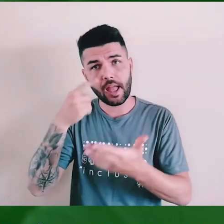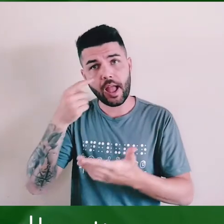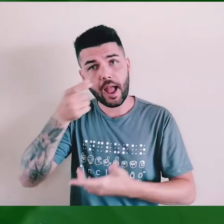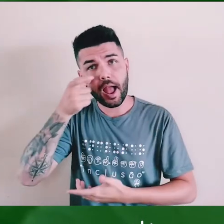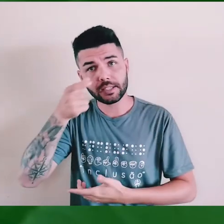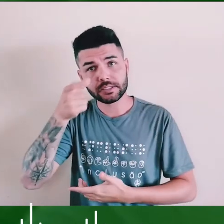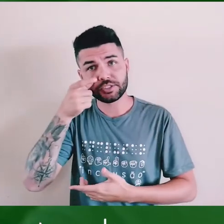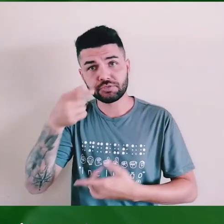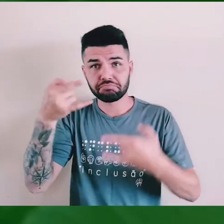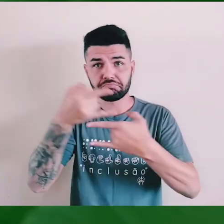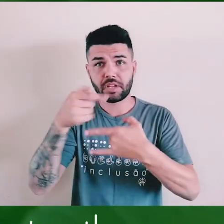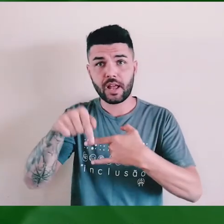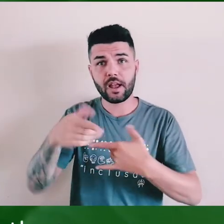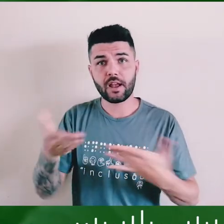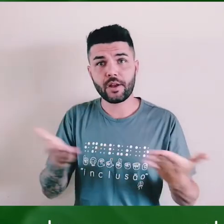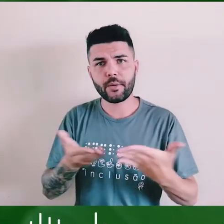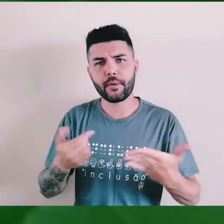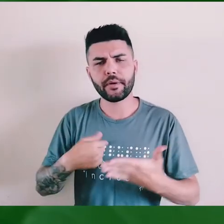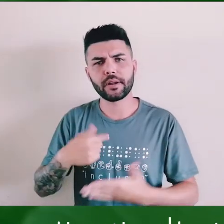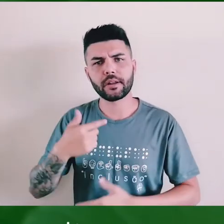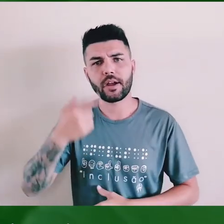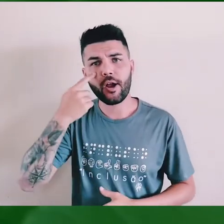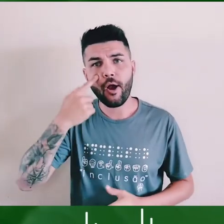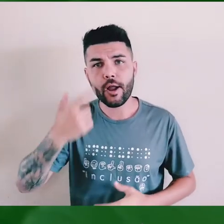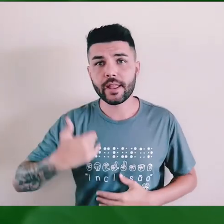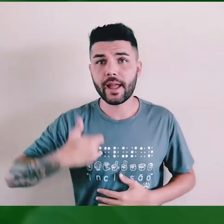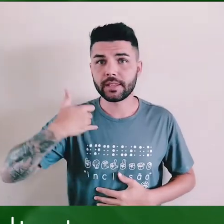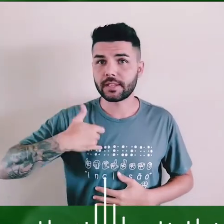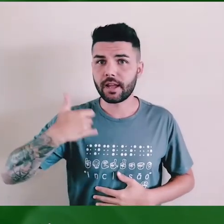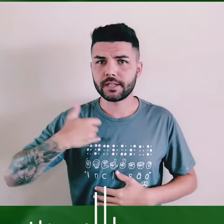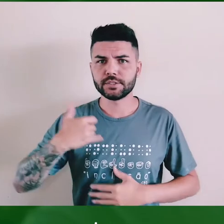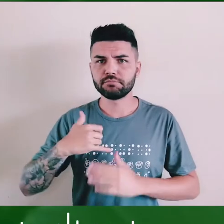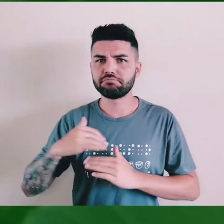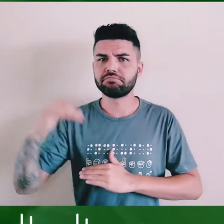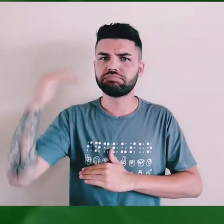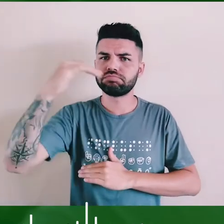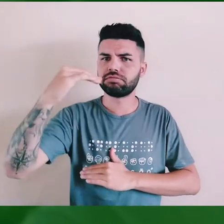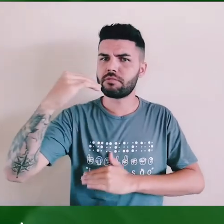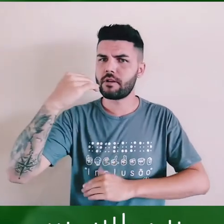que está vendo essa live. Você acorda, no auge da sua idade, no auge da sua criatividade,